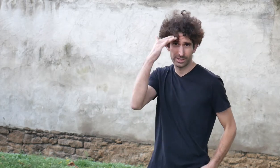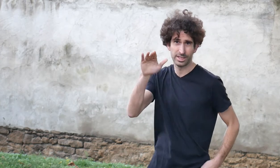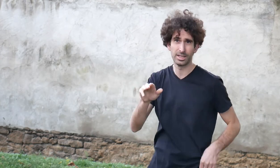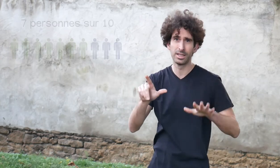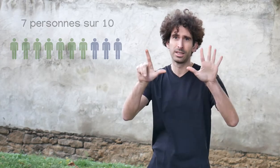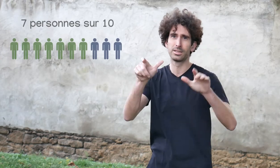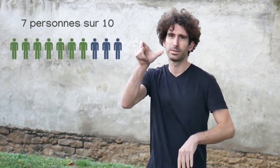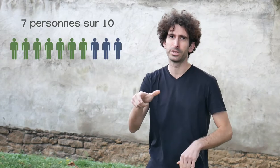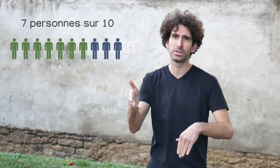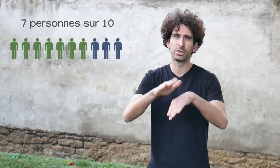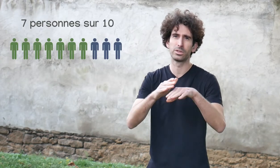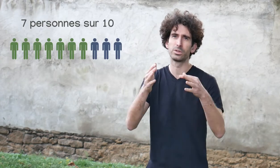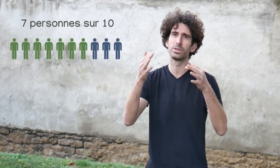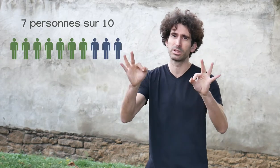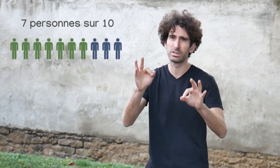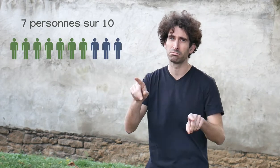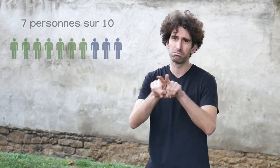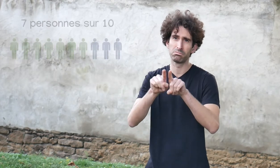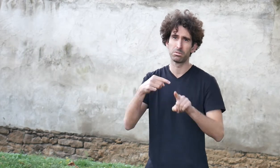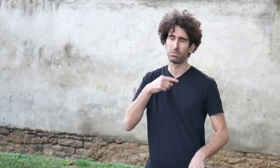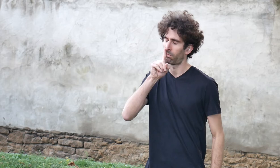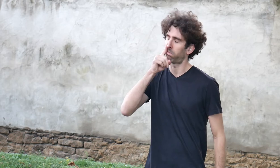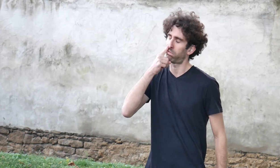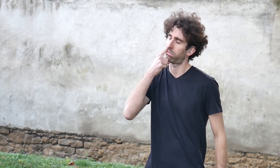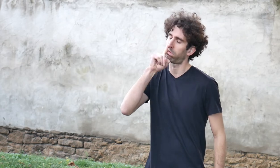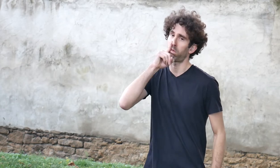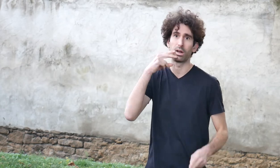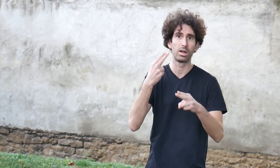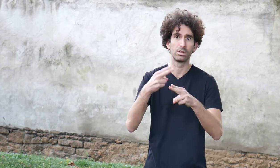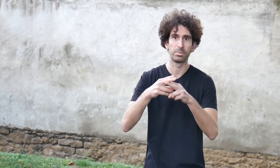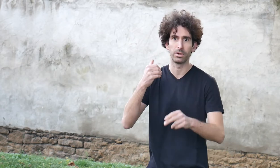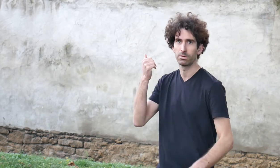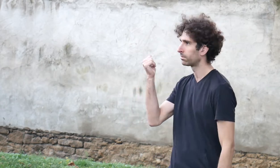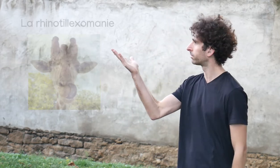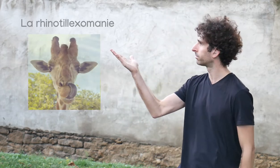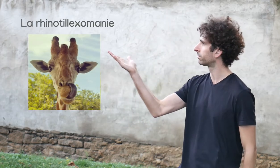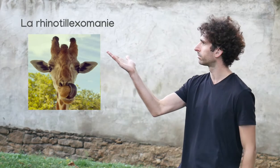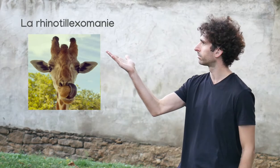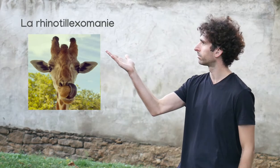Tu sais que 7 personnes sur 10 font comme moi à se curer le nez ? C'est la rhinotillexomanie.